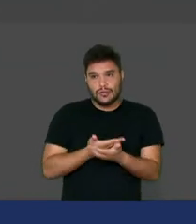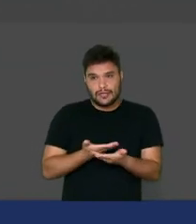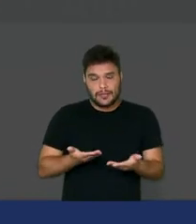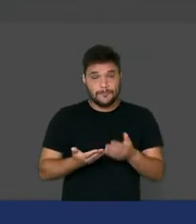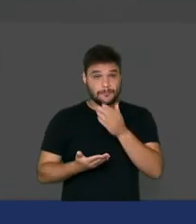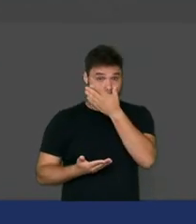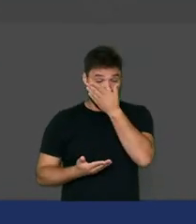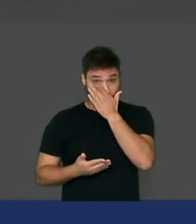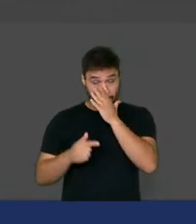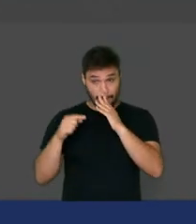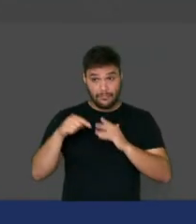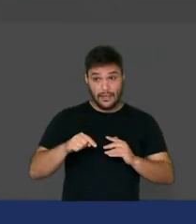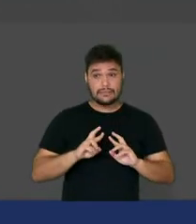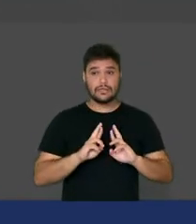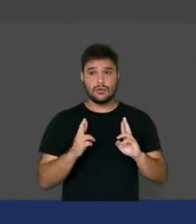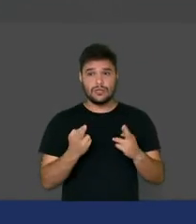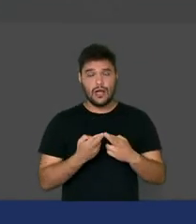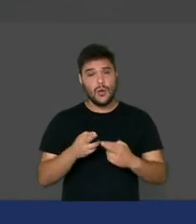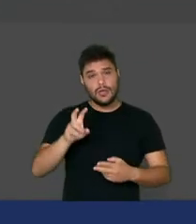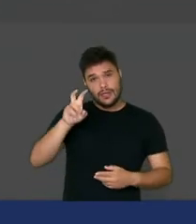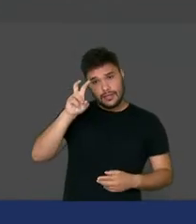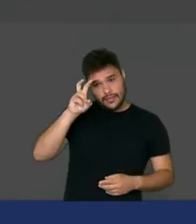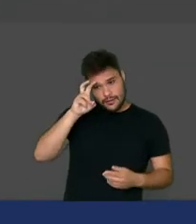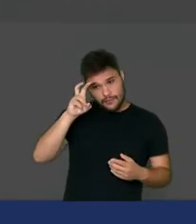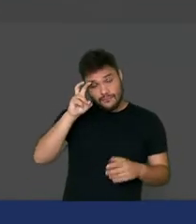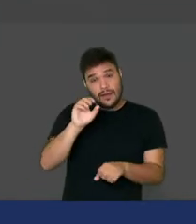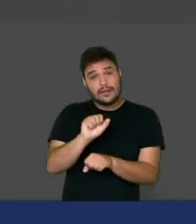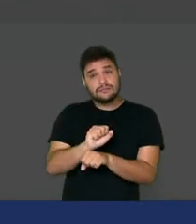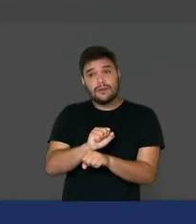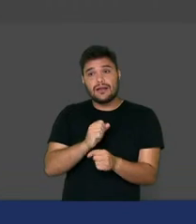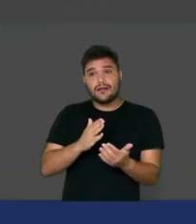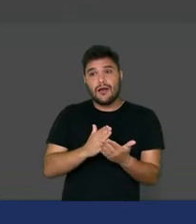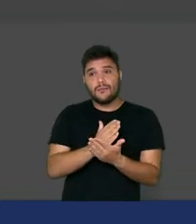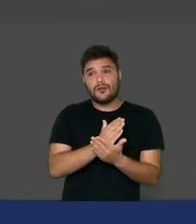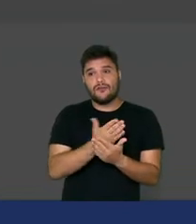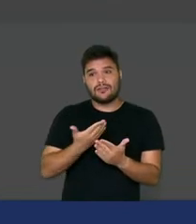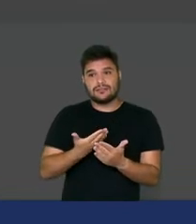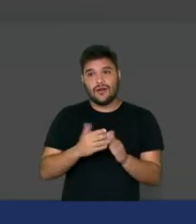PROFESSORA ROSA NEIDE? VOSSA EXCELÊNCIA TEM A PALAVRA. [DEP. ROSA NEIDE]: SENHOR PRESIDENTE, DEMAIS